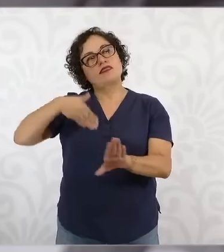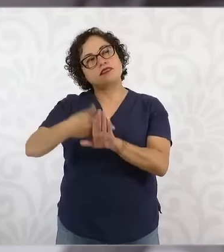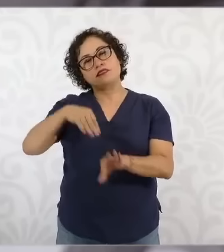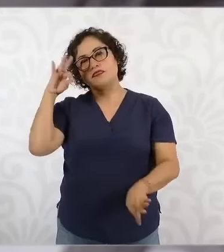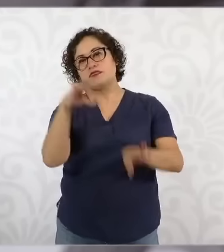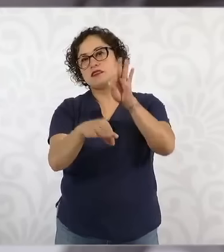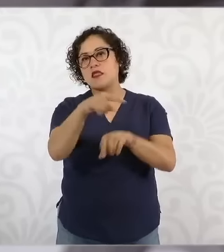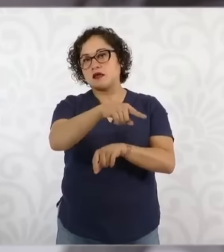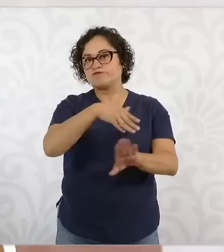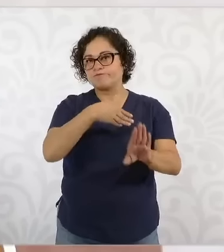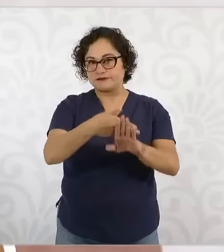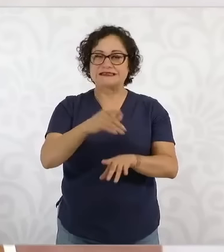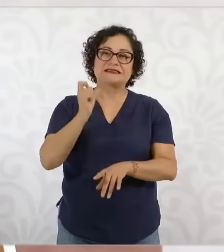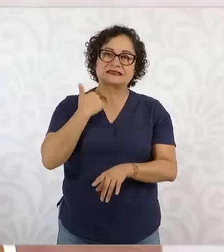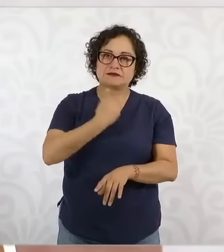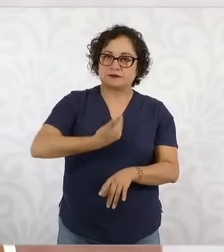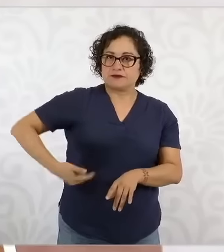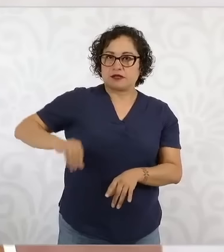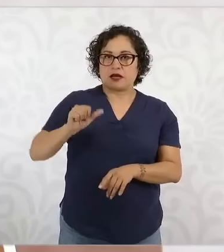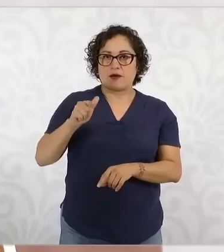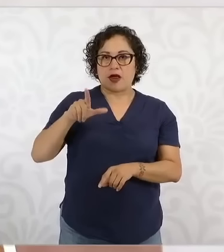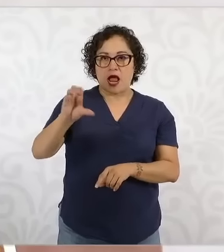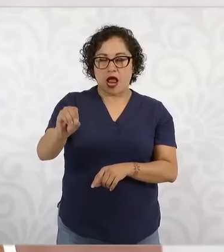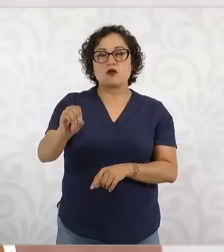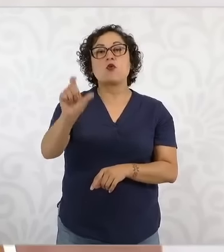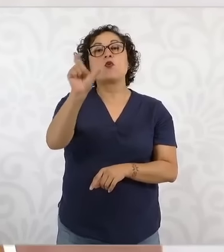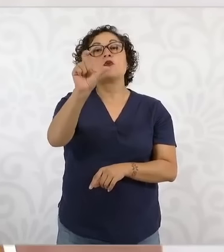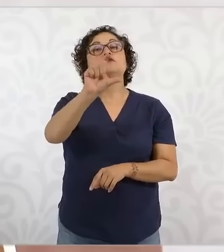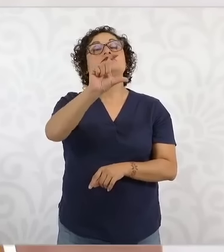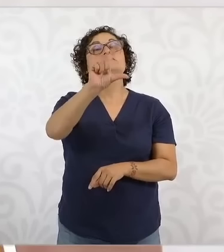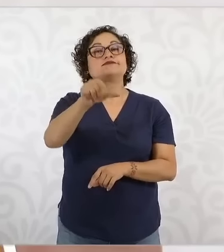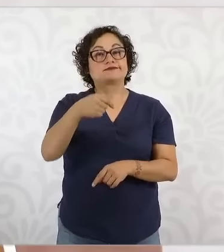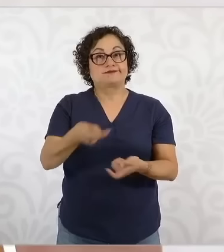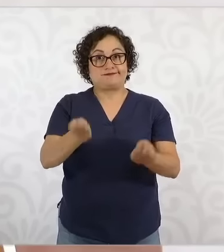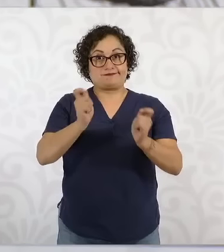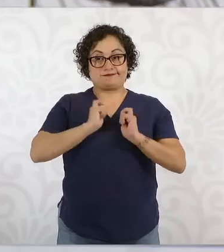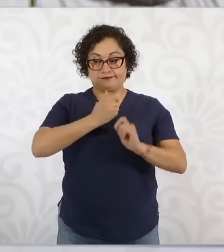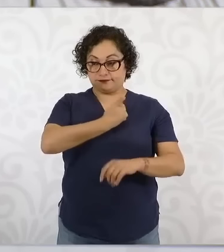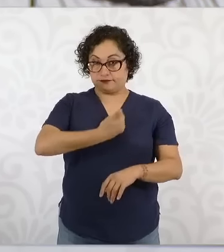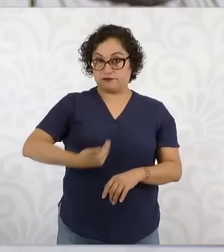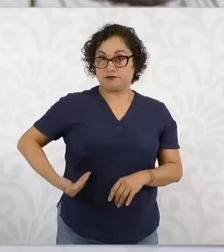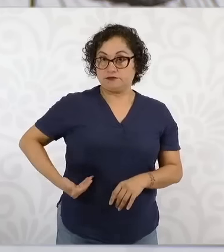Cuando yo tomo posesión, no invito al rey de España precisamente por esta razón. Y después